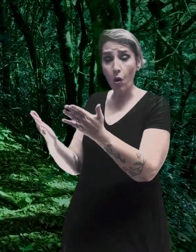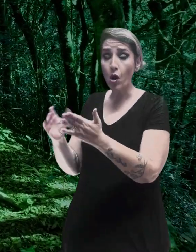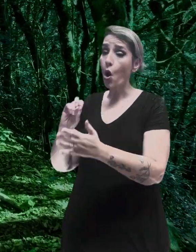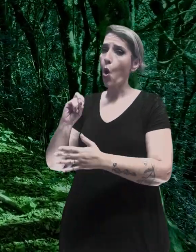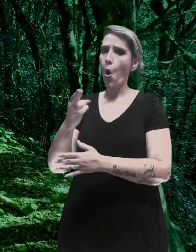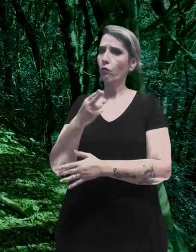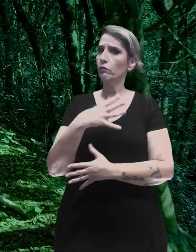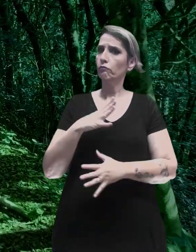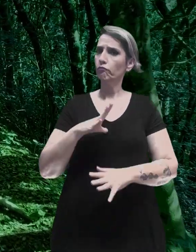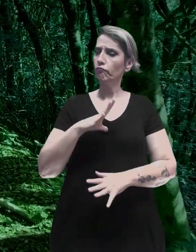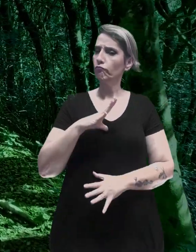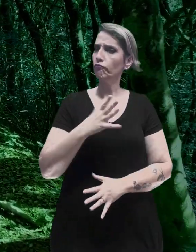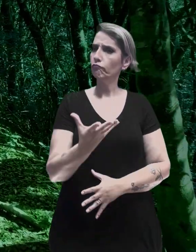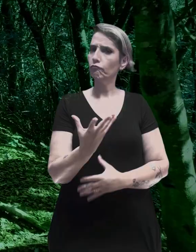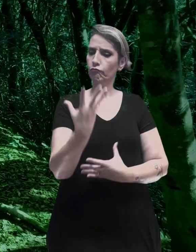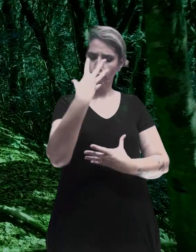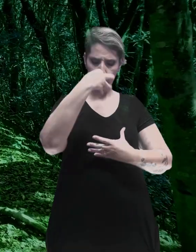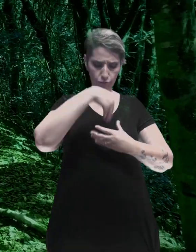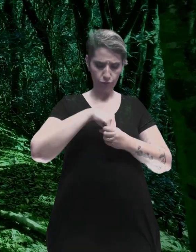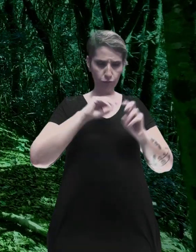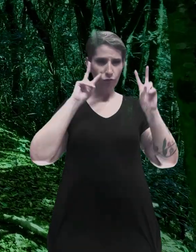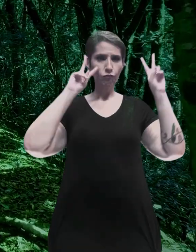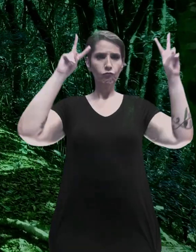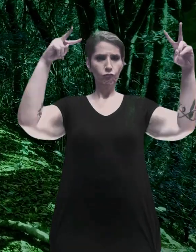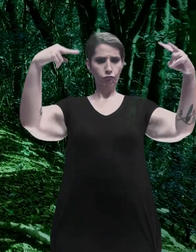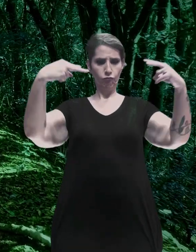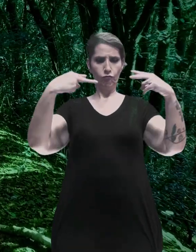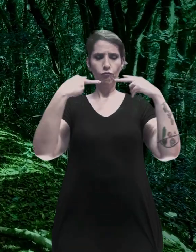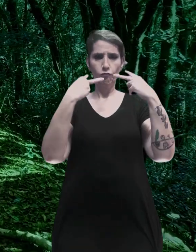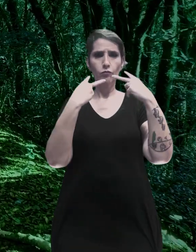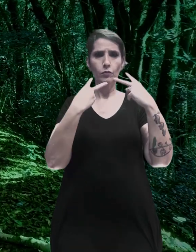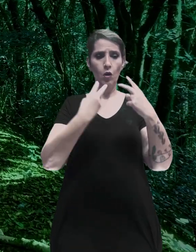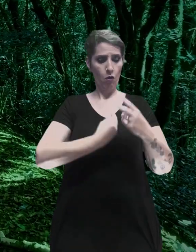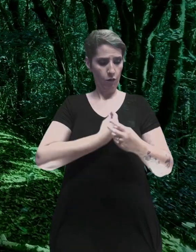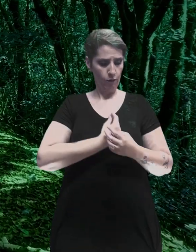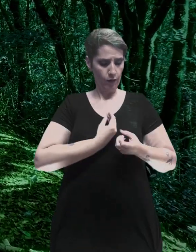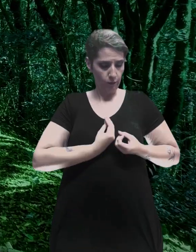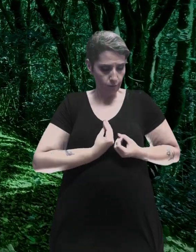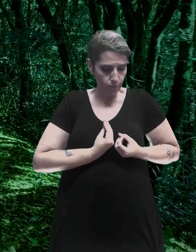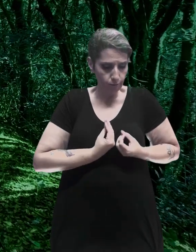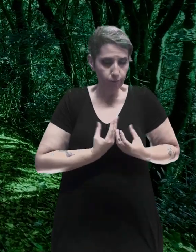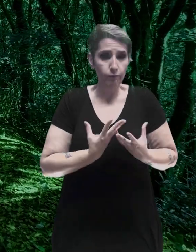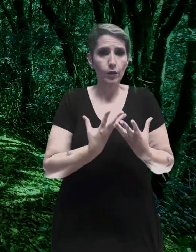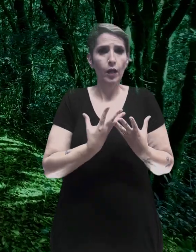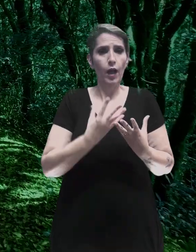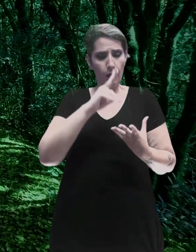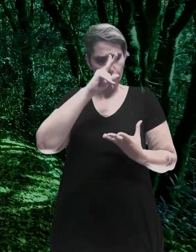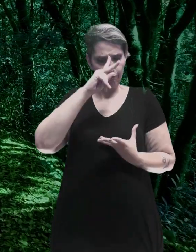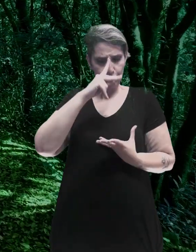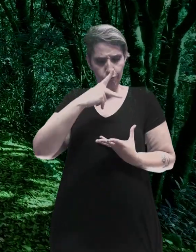ou terá a coragem de se voltar para dentro? De se entregar... a vastidão que você é?